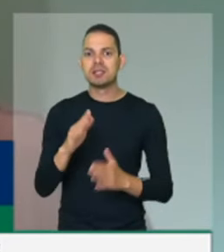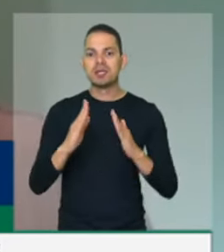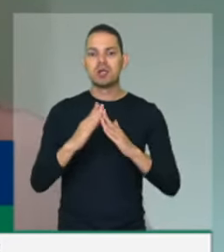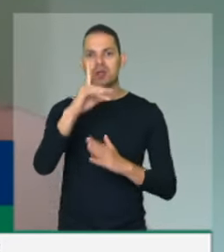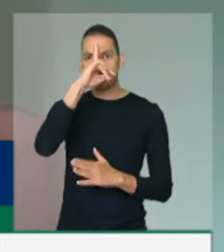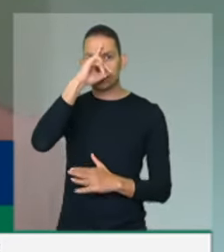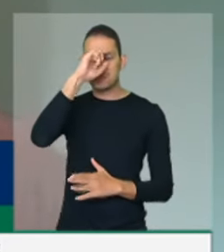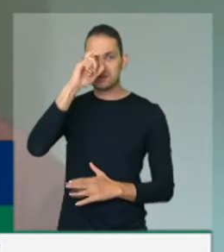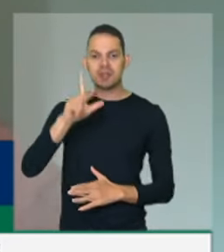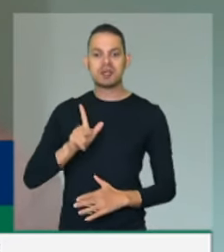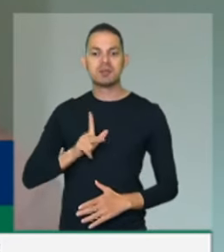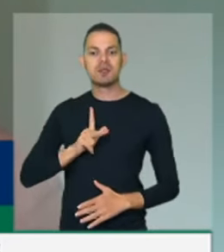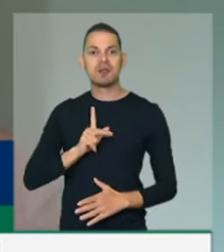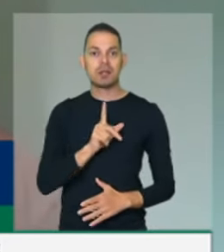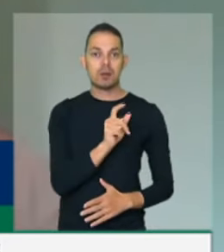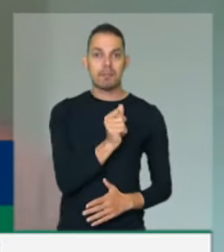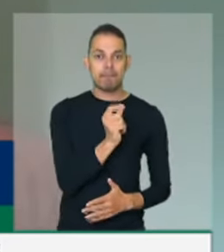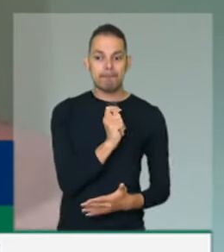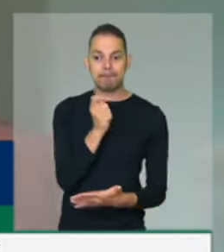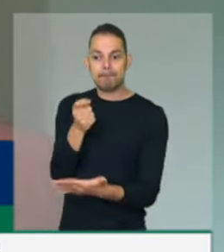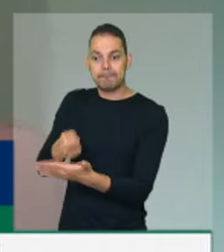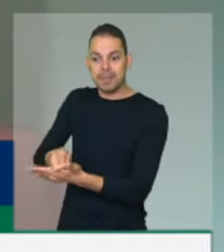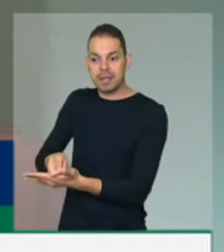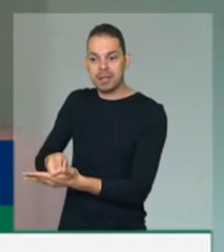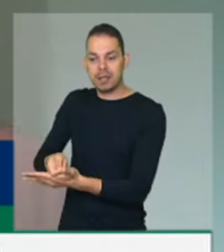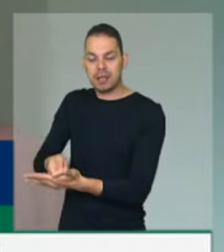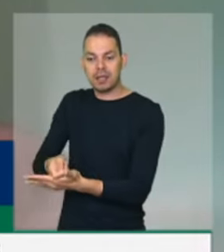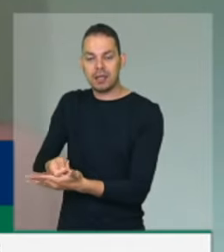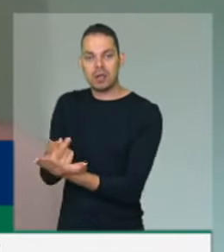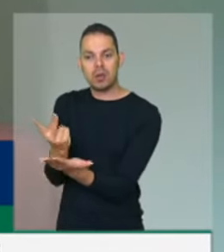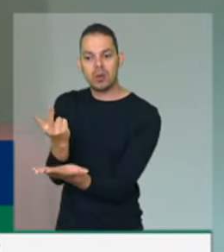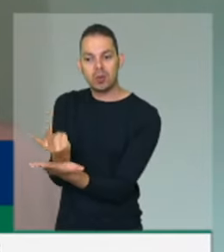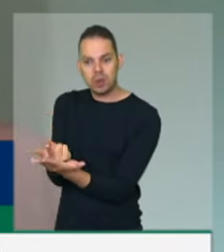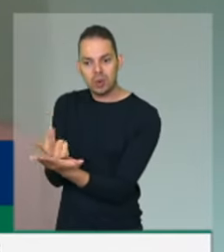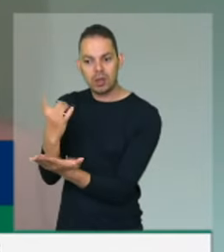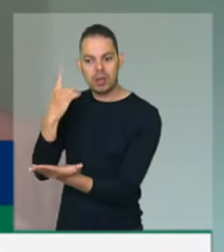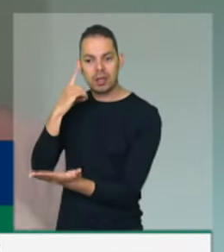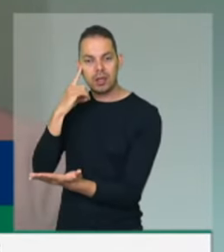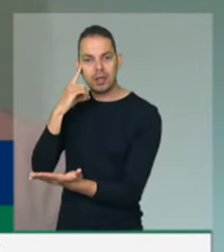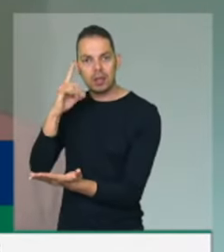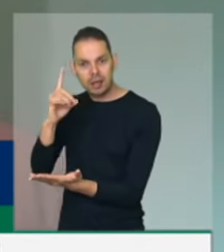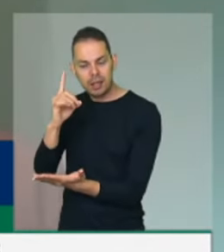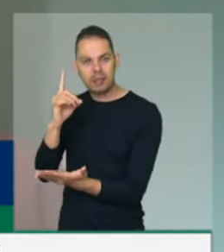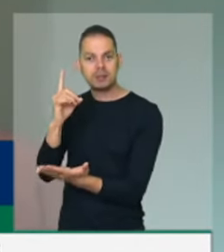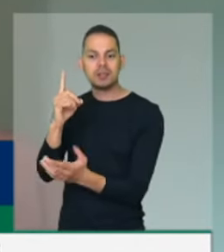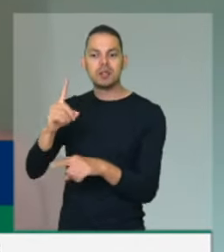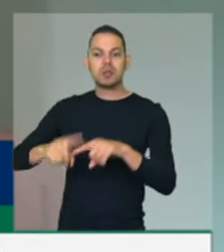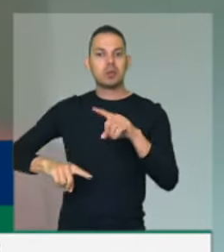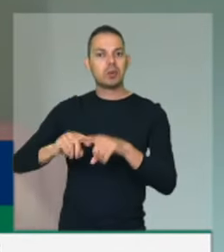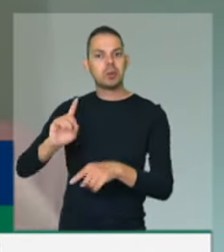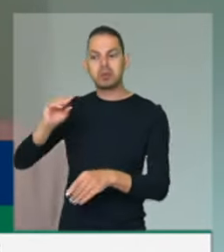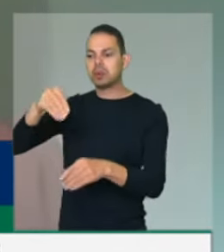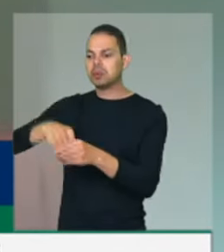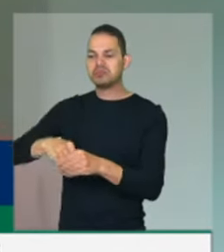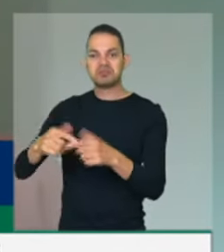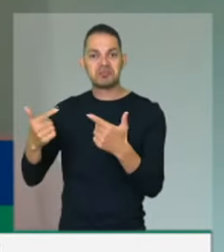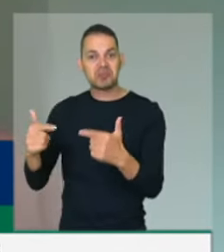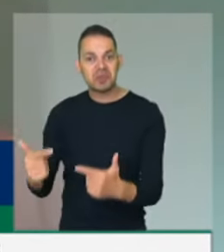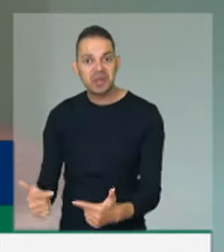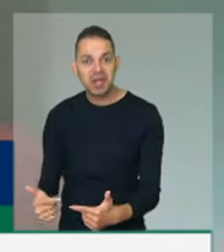PAGO PELA INTERNAÇÃO, PELA DIÁRIA, E OS INSUMOS NÃO ESTAREM FUNCIONANDO, OS INSUMOS NÃO SEREM ENTREGUES, EQUIPAMENTOS NÃO SEREM ENTREGUES, PRECISAMOS TOMAR